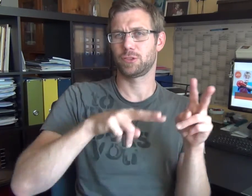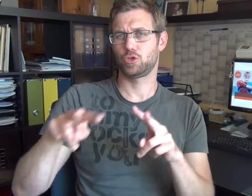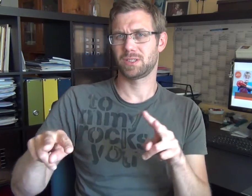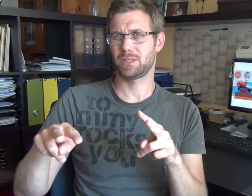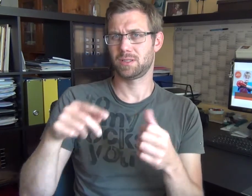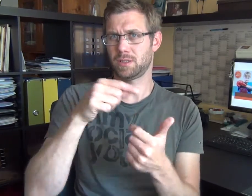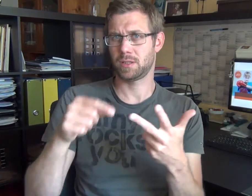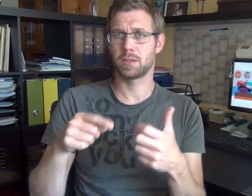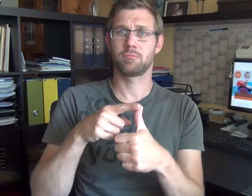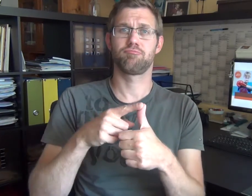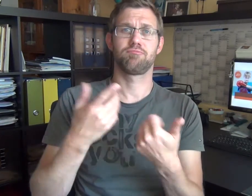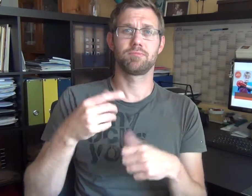Es gibt mehrere Varianten: